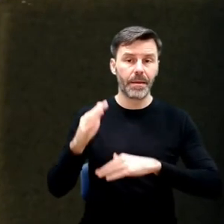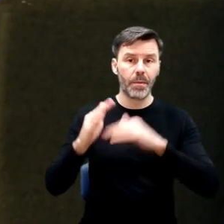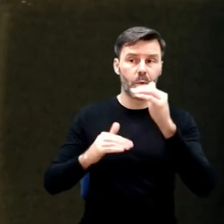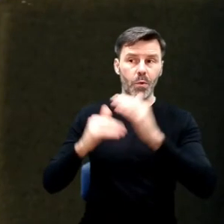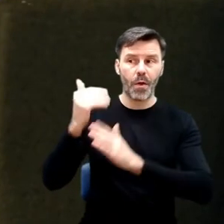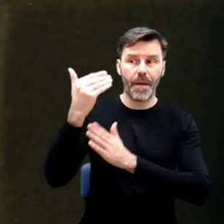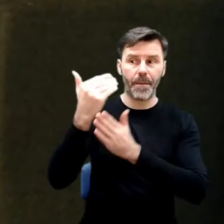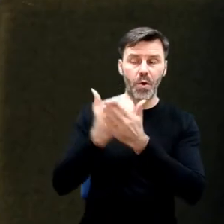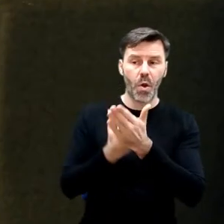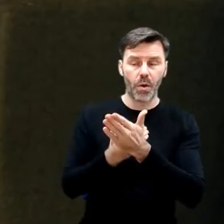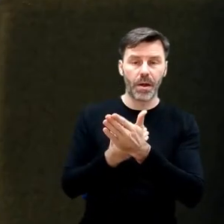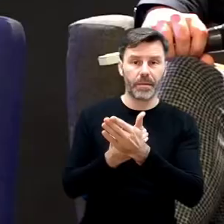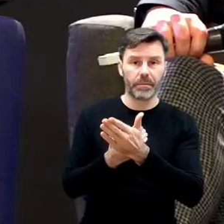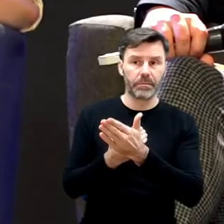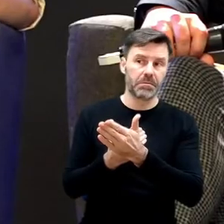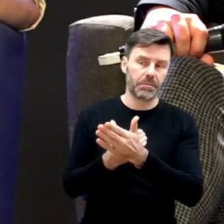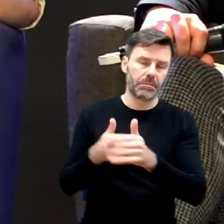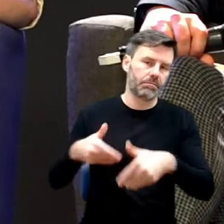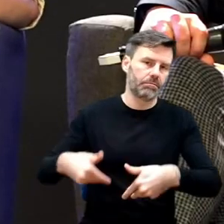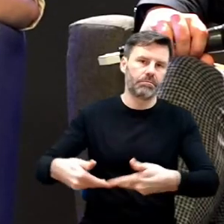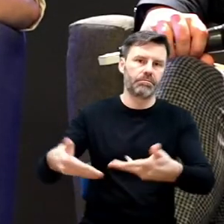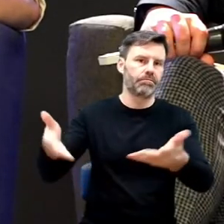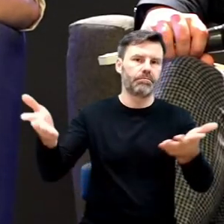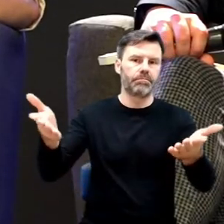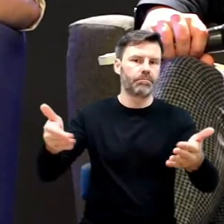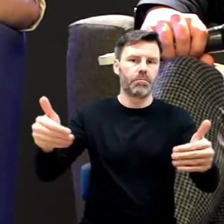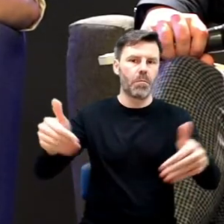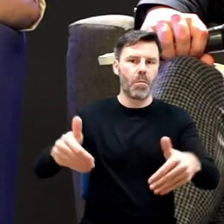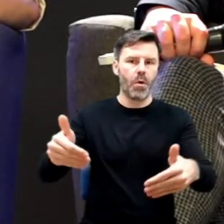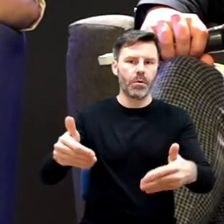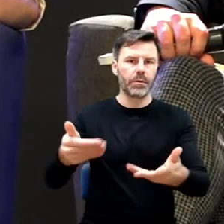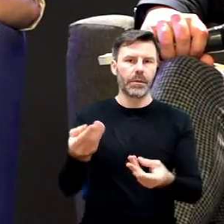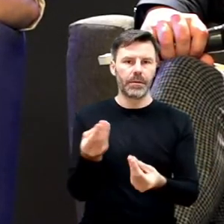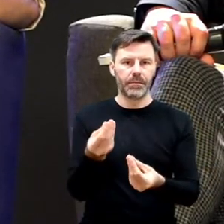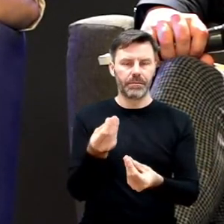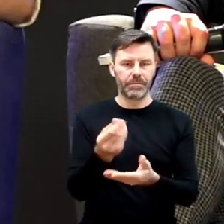to mogliby sobie Państwo podnosić ceny